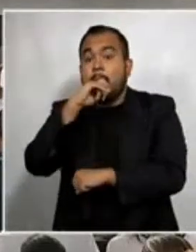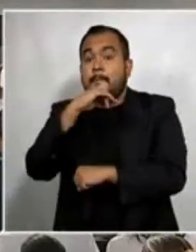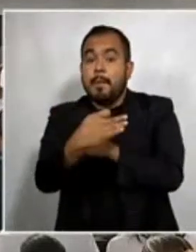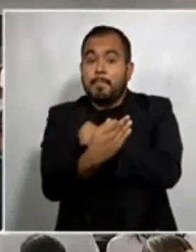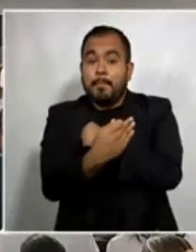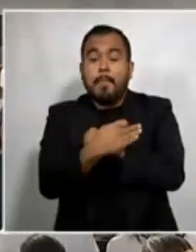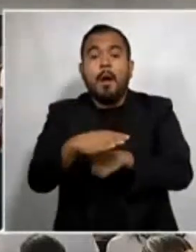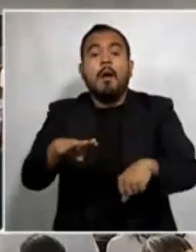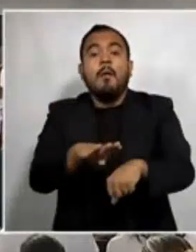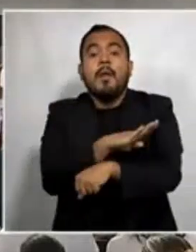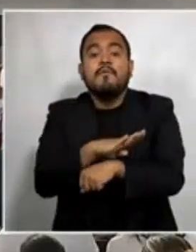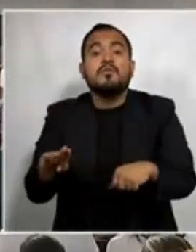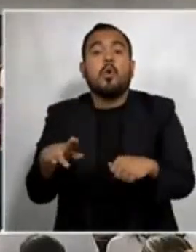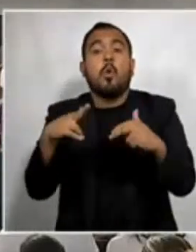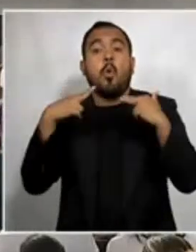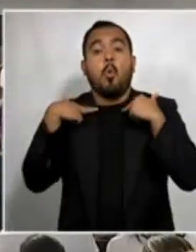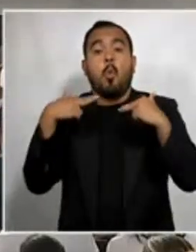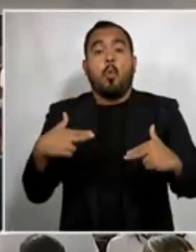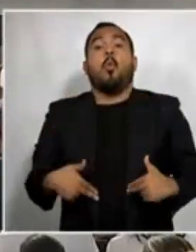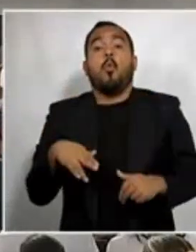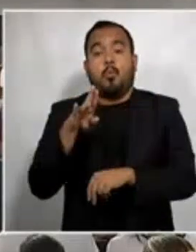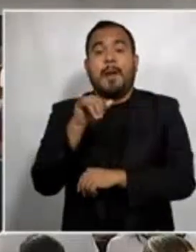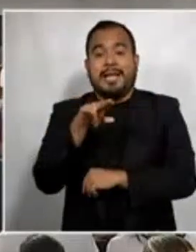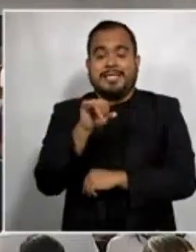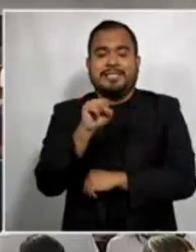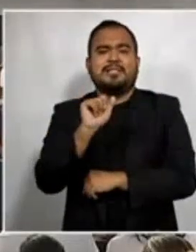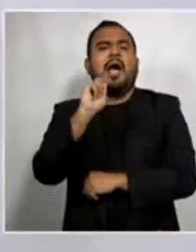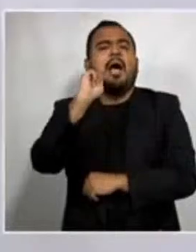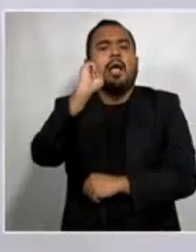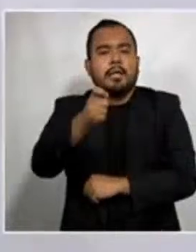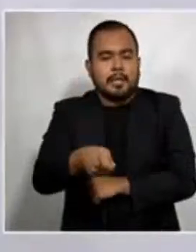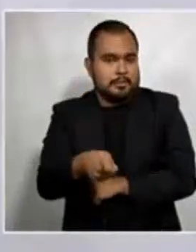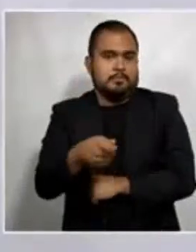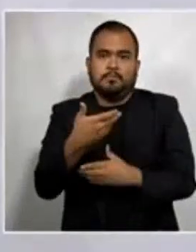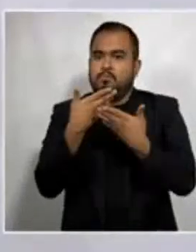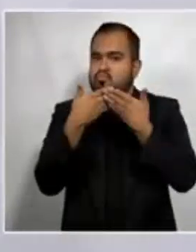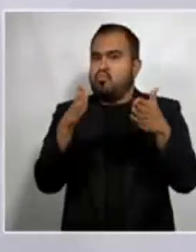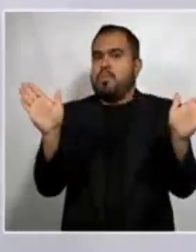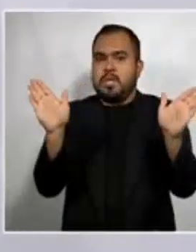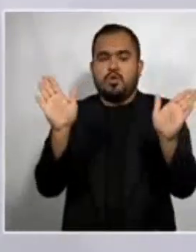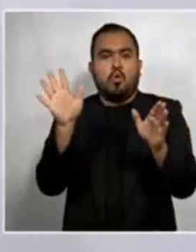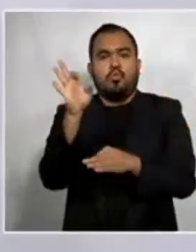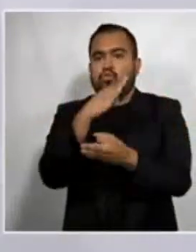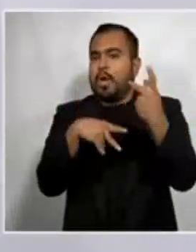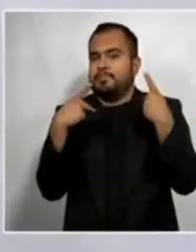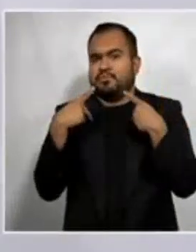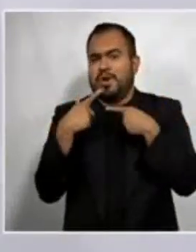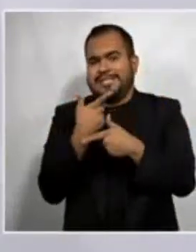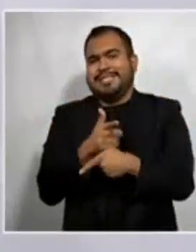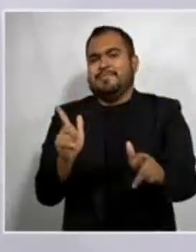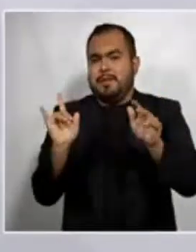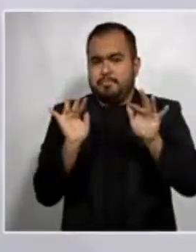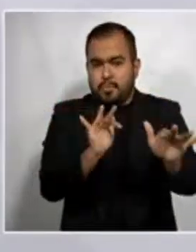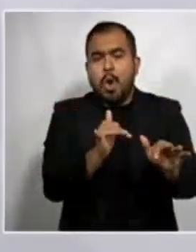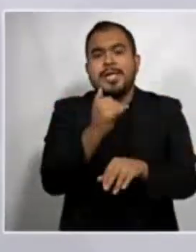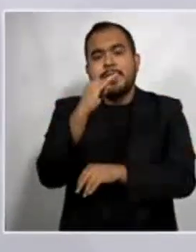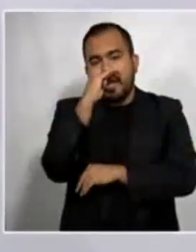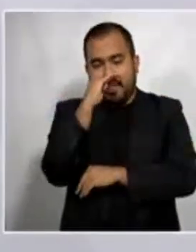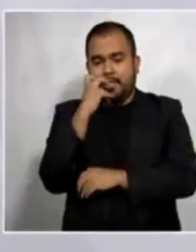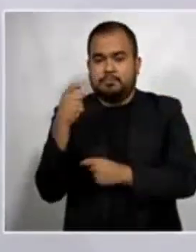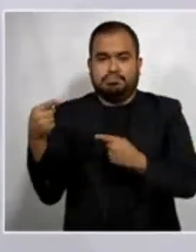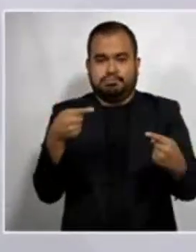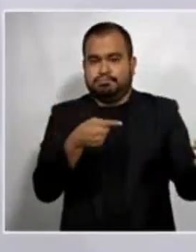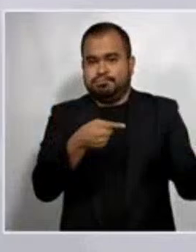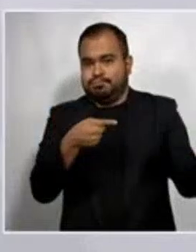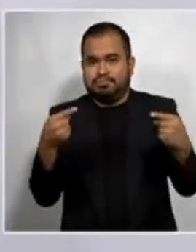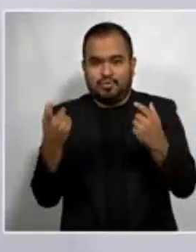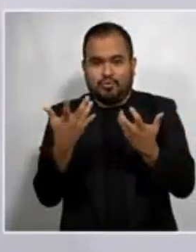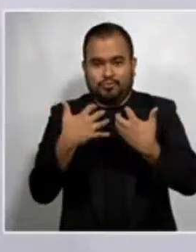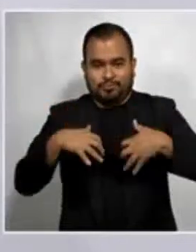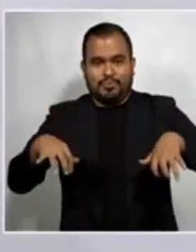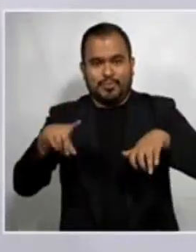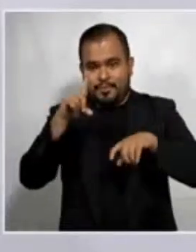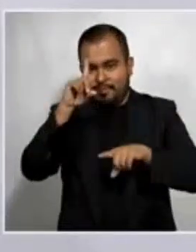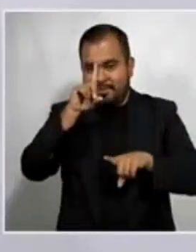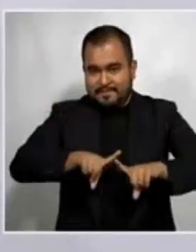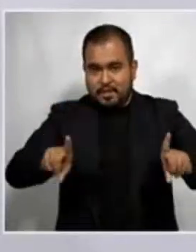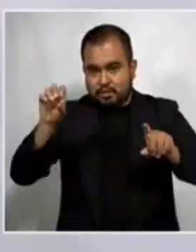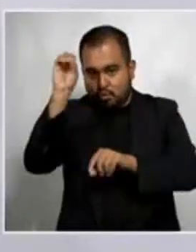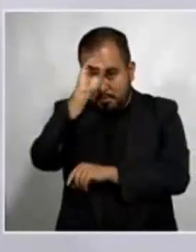de salud público universal y gratuito. No estamos en contra de que existan consultorios, clínicas u